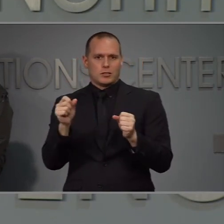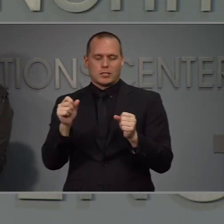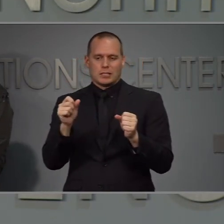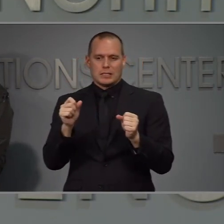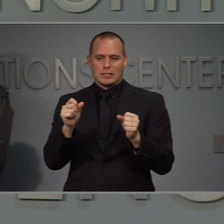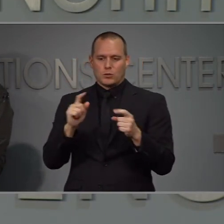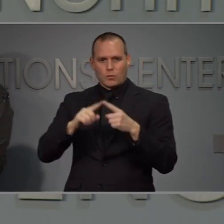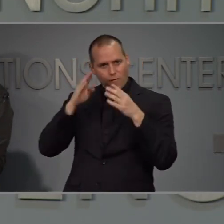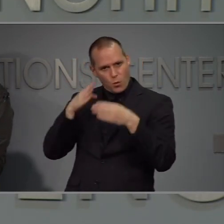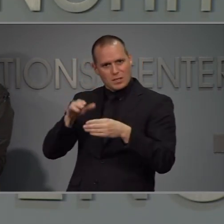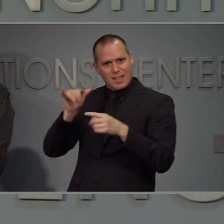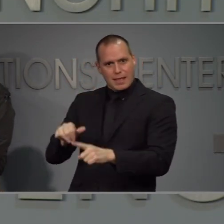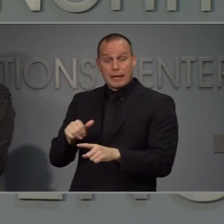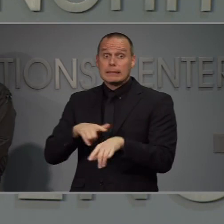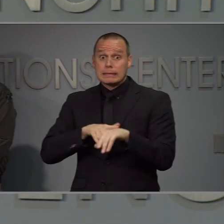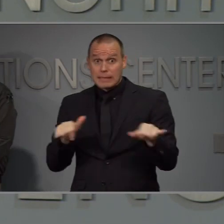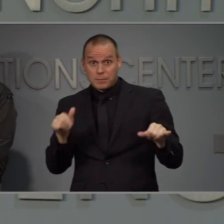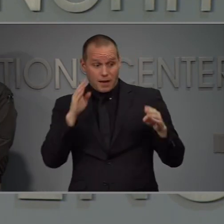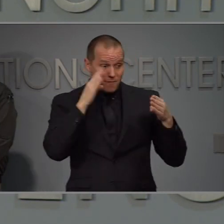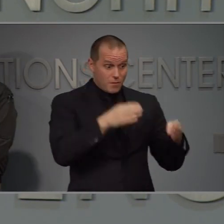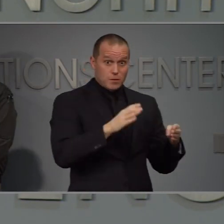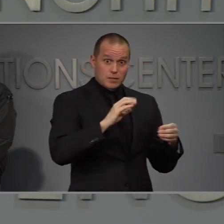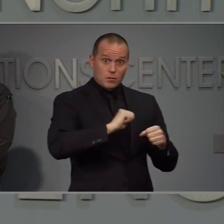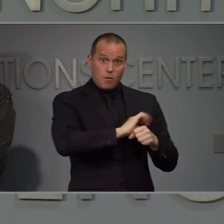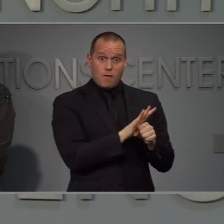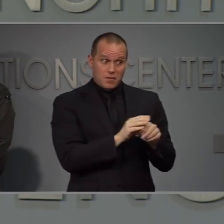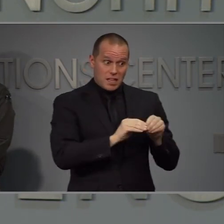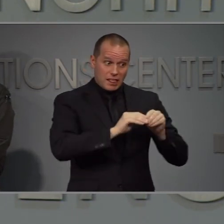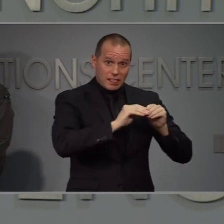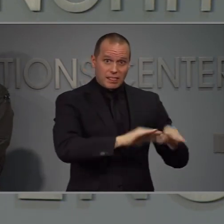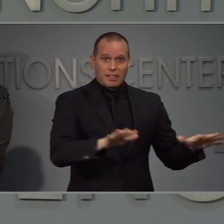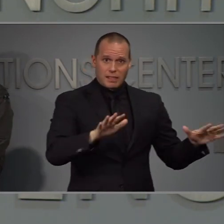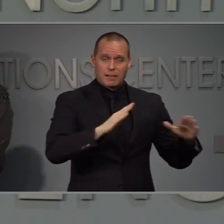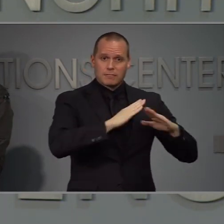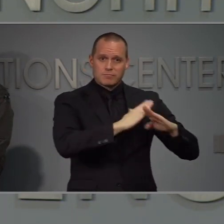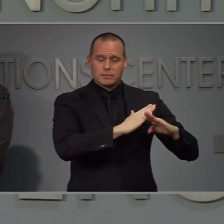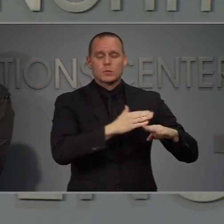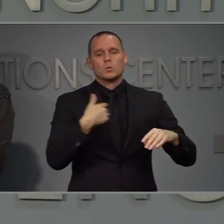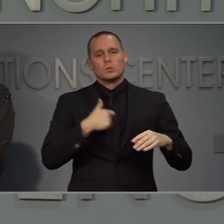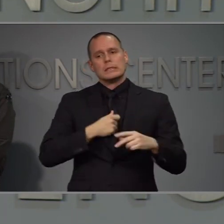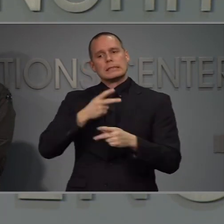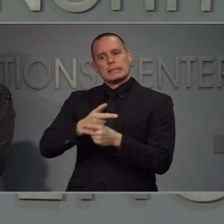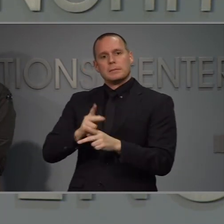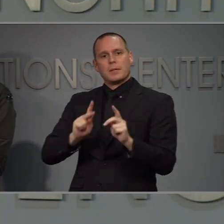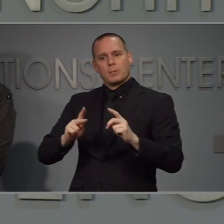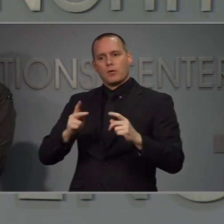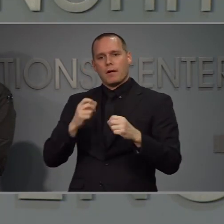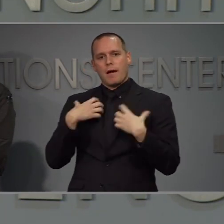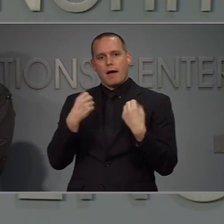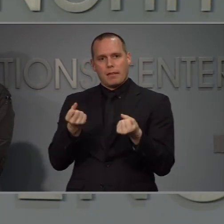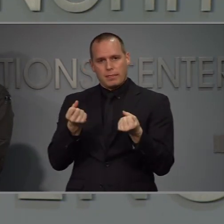condiciones crónicas por lo que necesitamos una estrategia general, mientras estamos batallando con este virus y